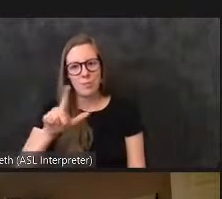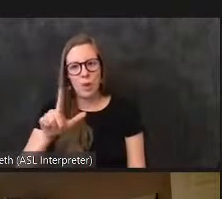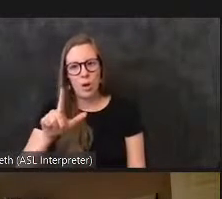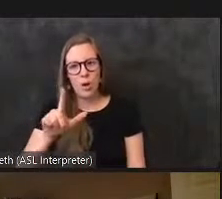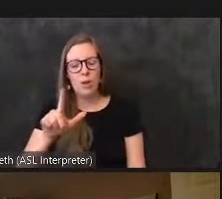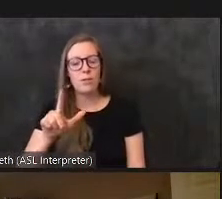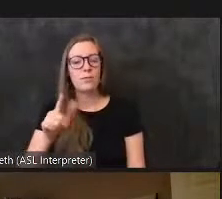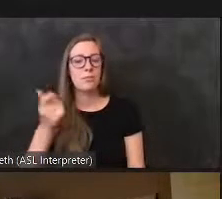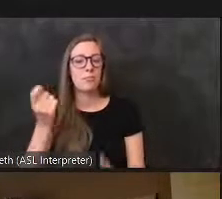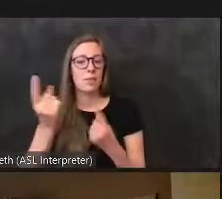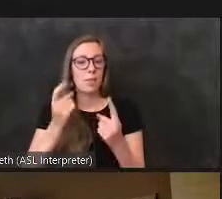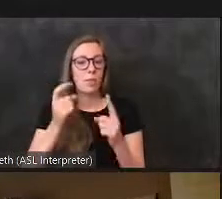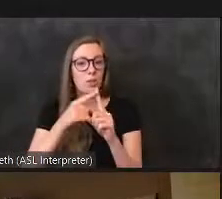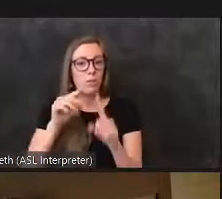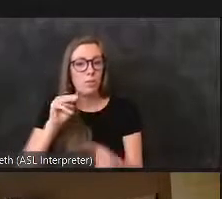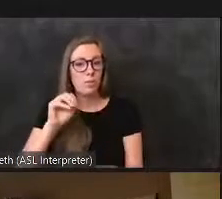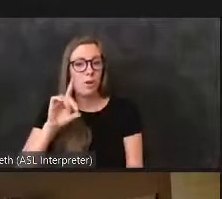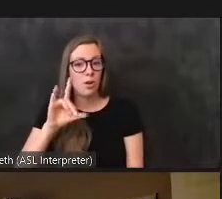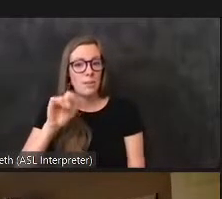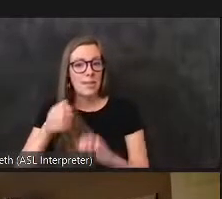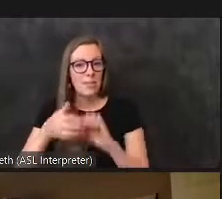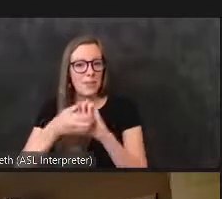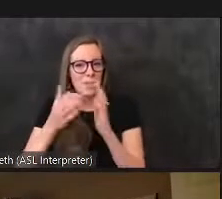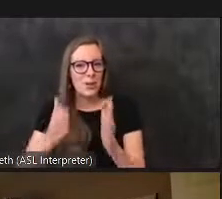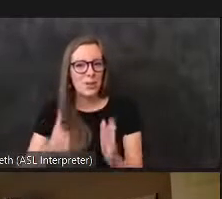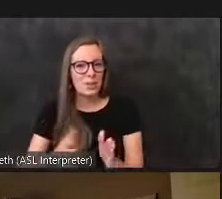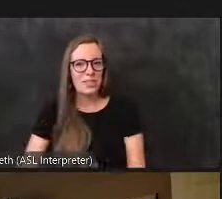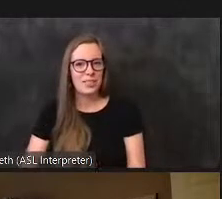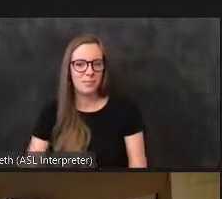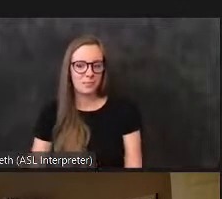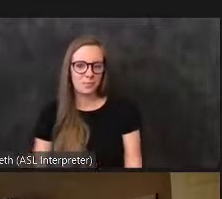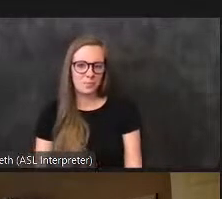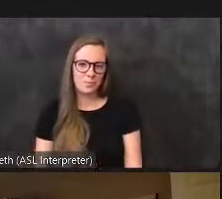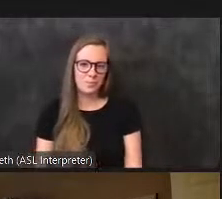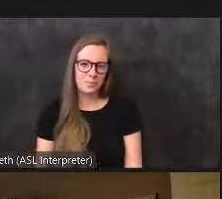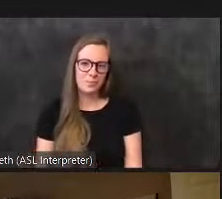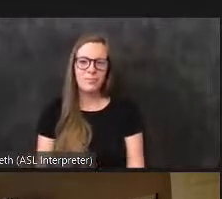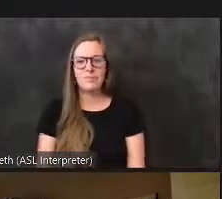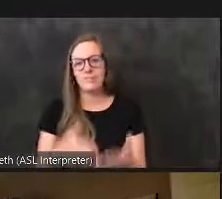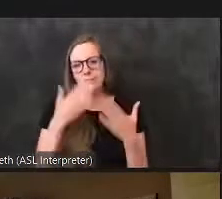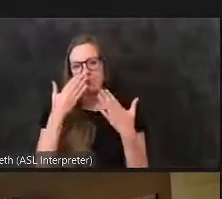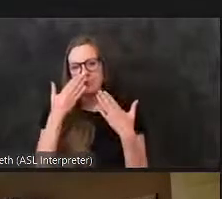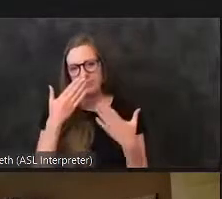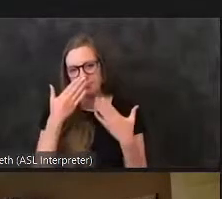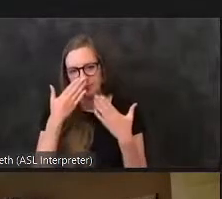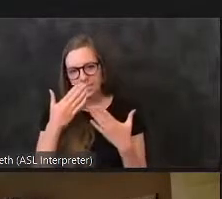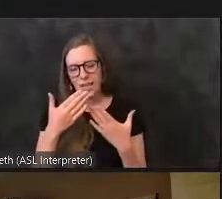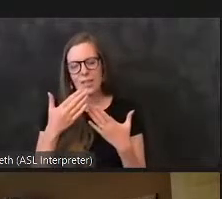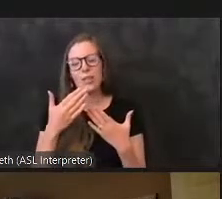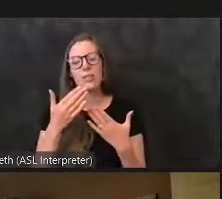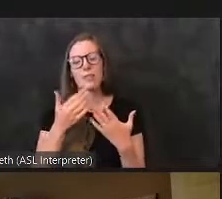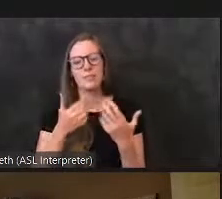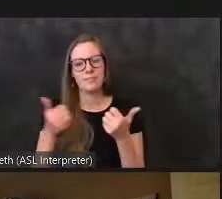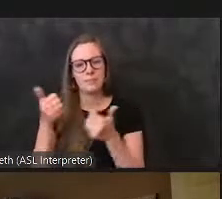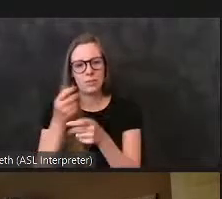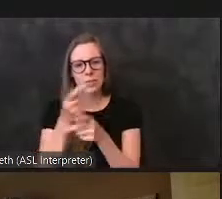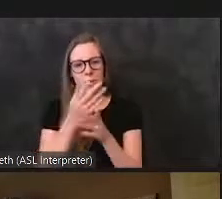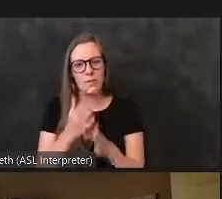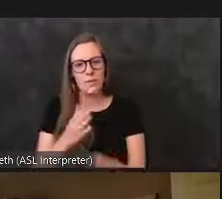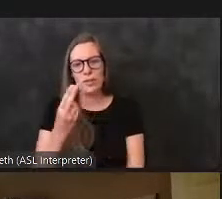con eso le entregaría Paul para tomar preguntas de los medios de comunicación y el público gracias supervisoras, Hopkins, Tirsi, ETA, Hopkins.